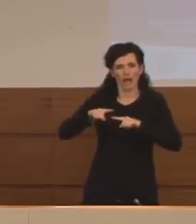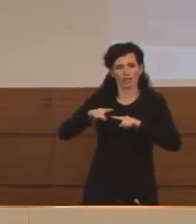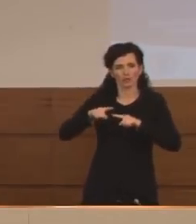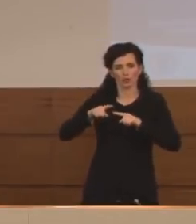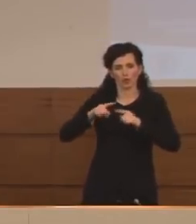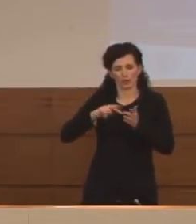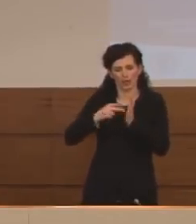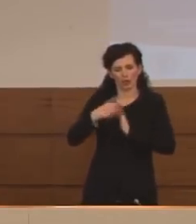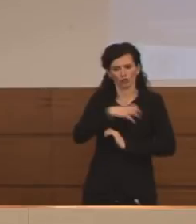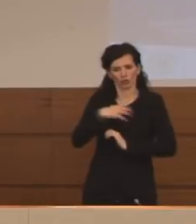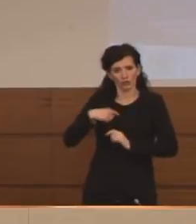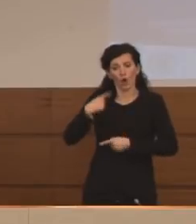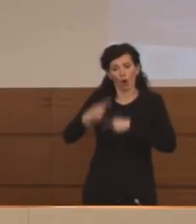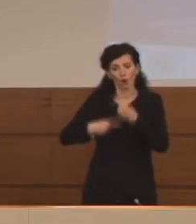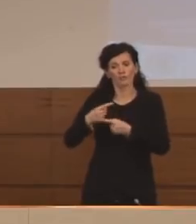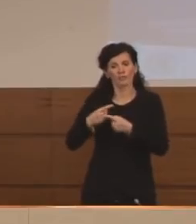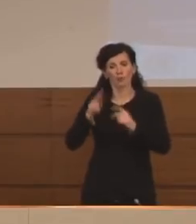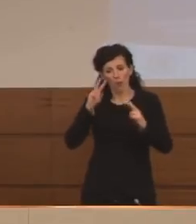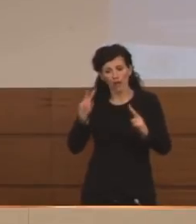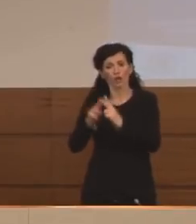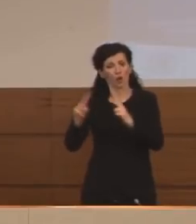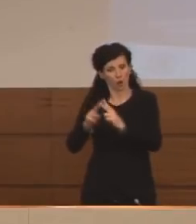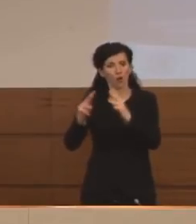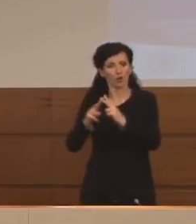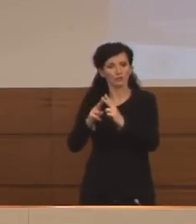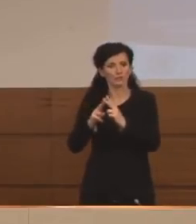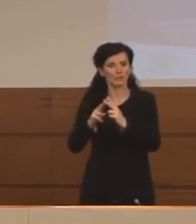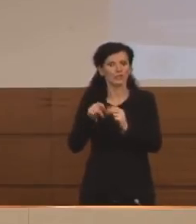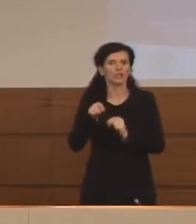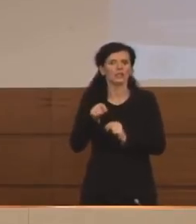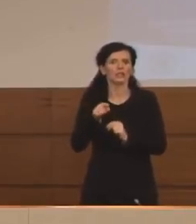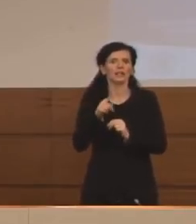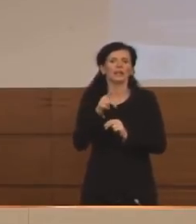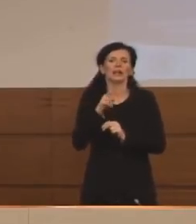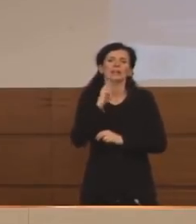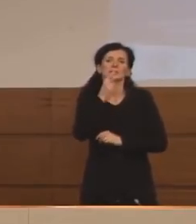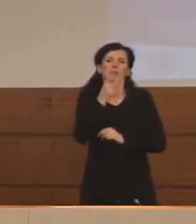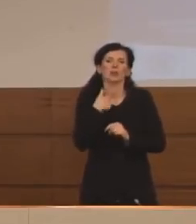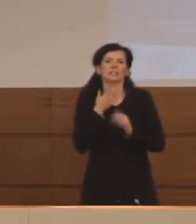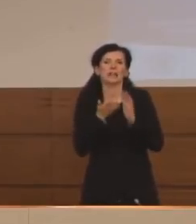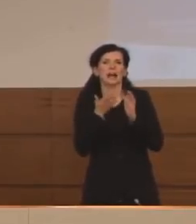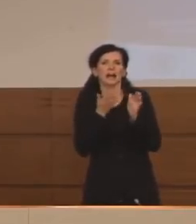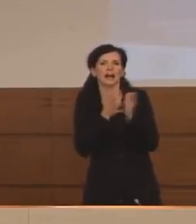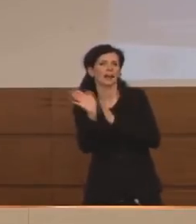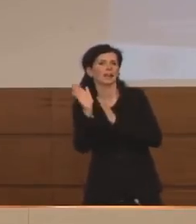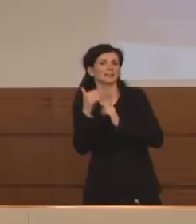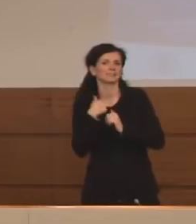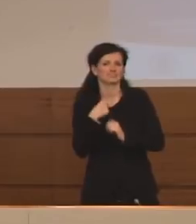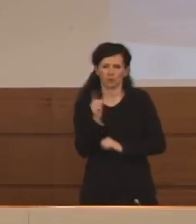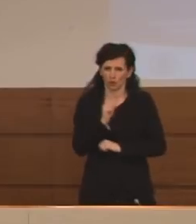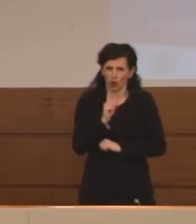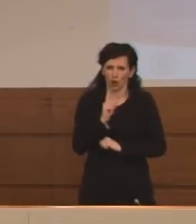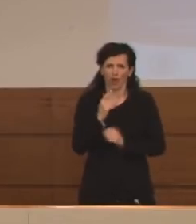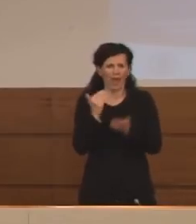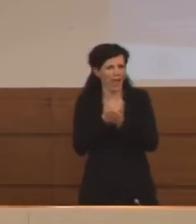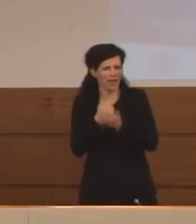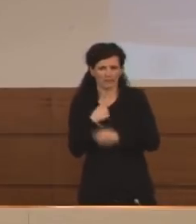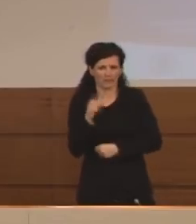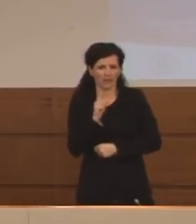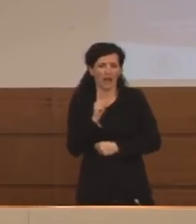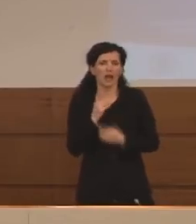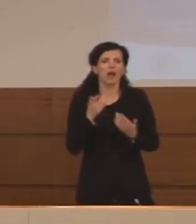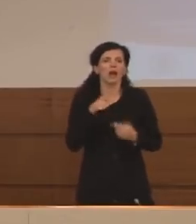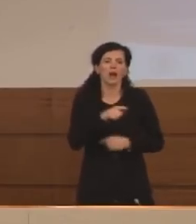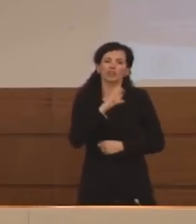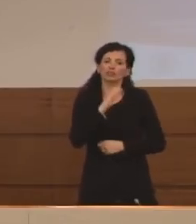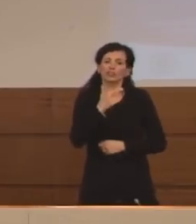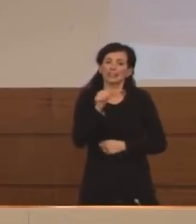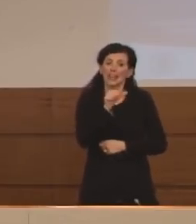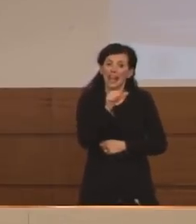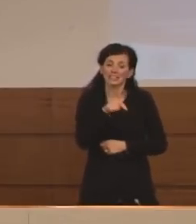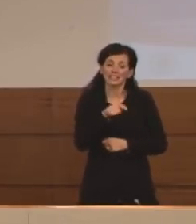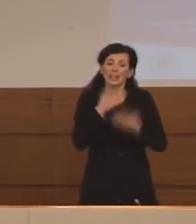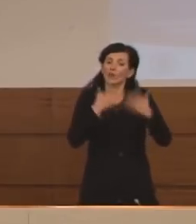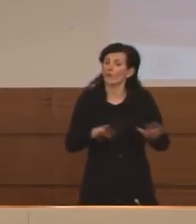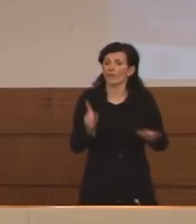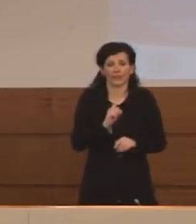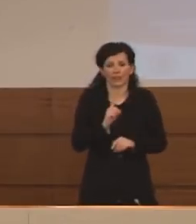E' che il CTS continua a discutere questo tema che non è chiaramente esaurito da questo punto di vista.